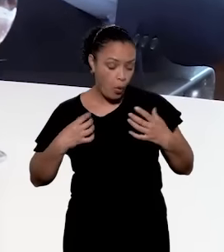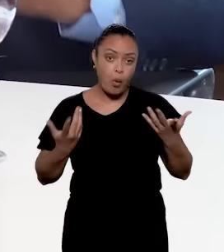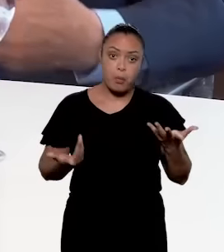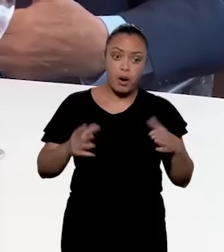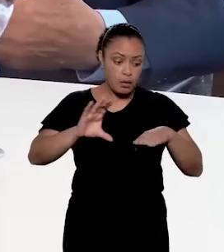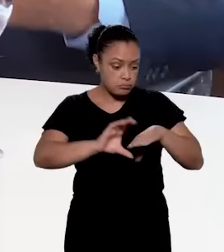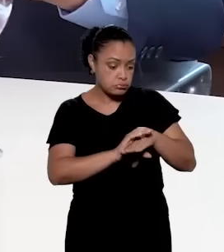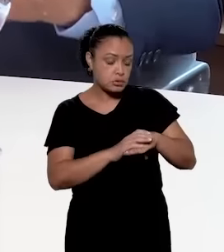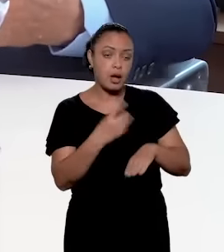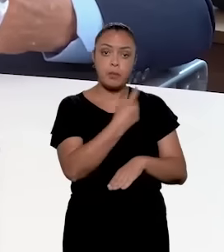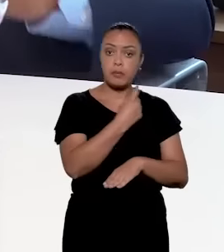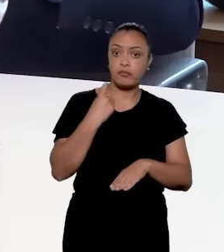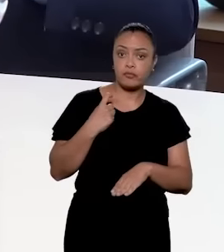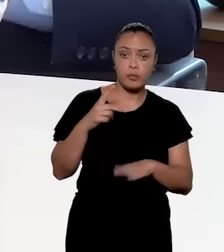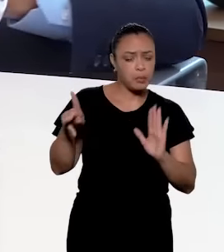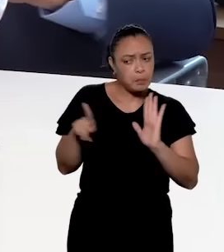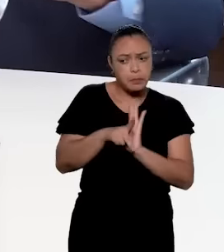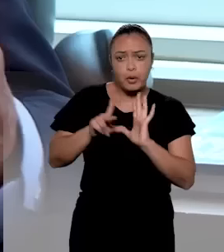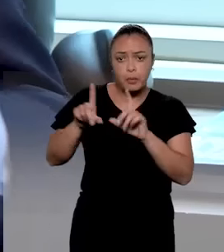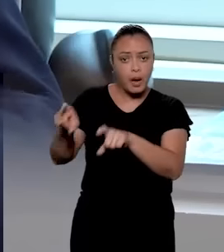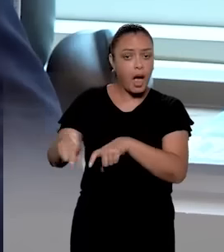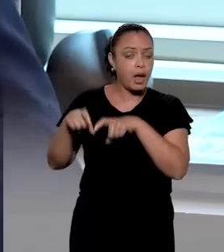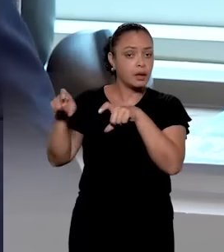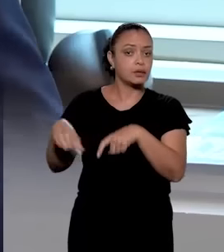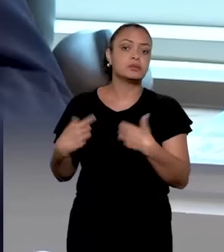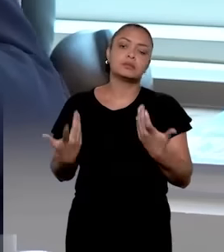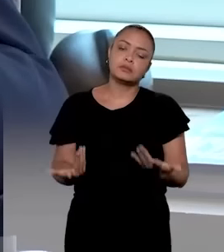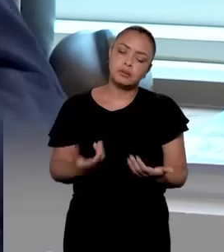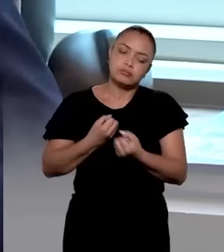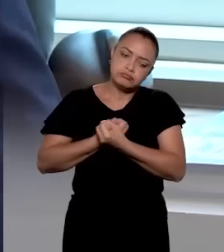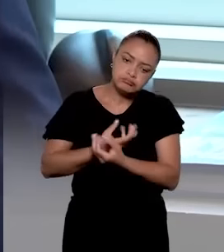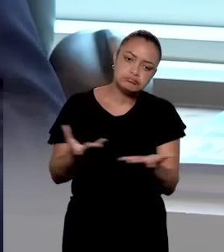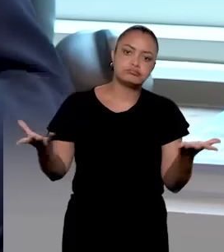Estou vestida, calçada, perfumada, tudo dentro da agricultura. Então, ao agricultor francês